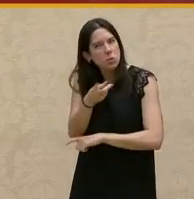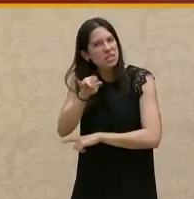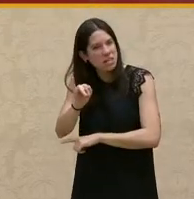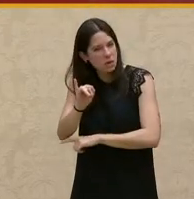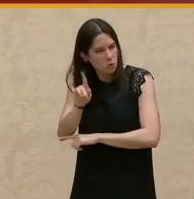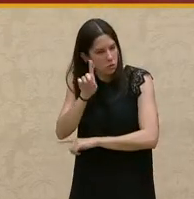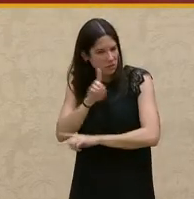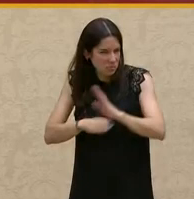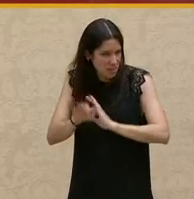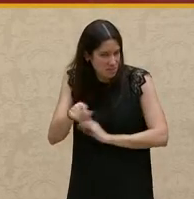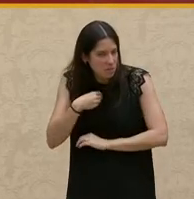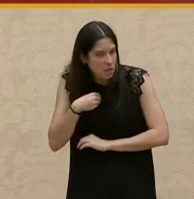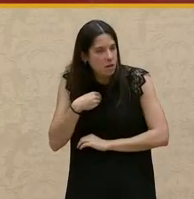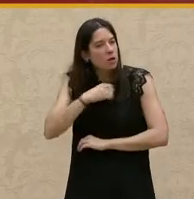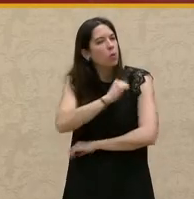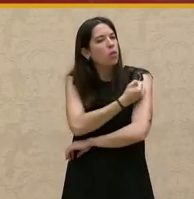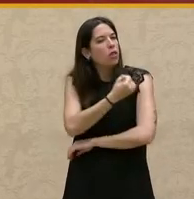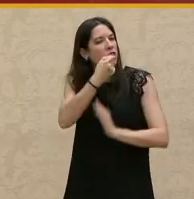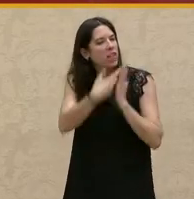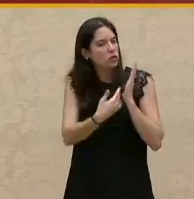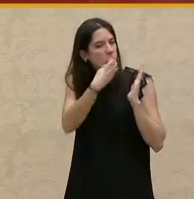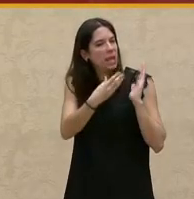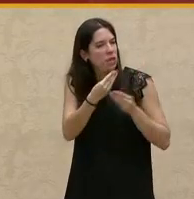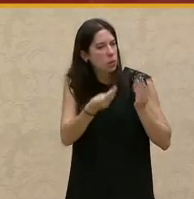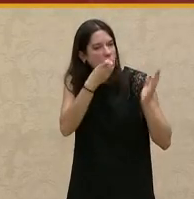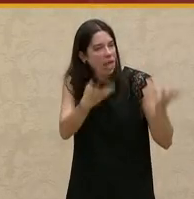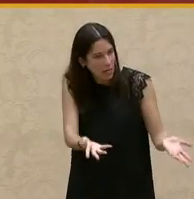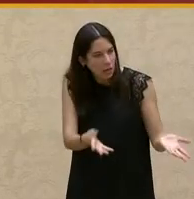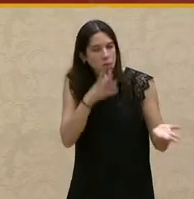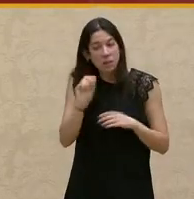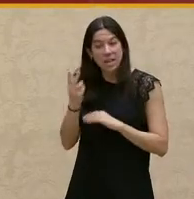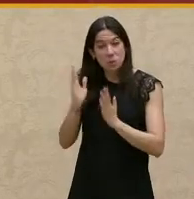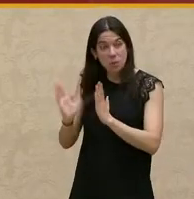Un censo bien hecho. Porque la segunda parte, aparte de las buenas intenciones,